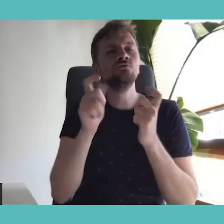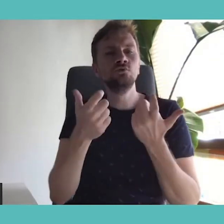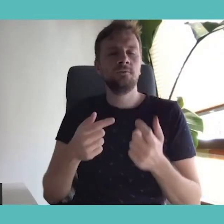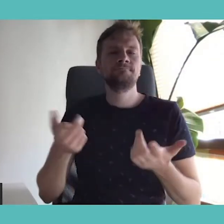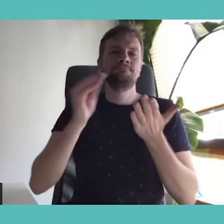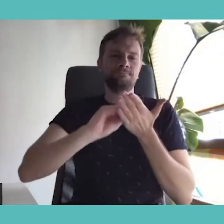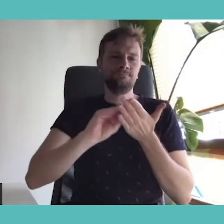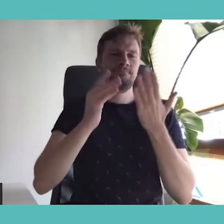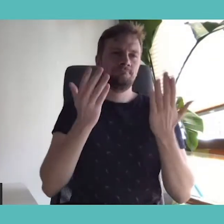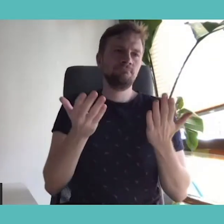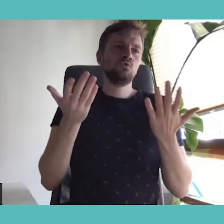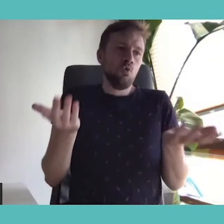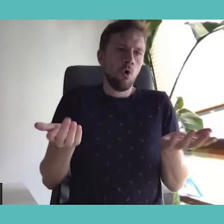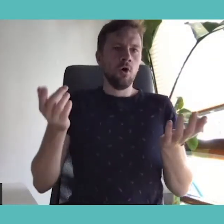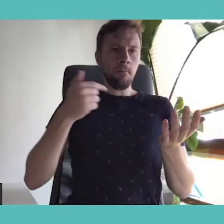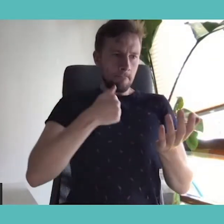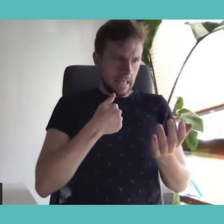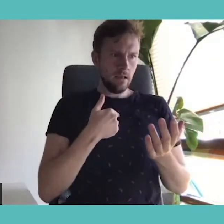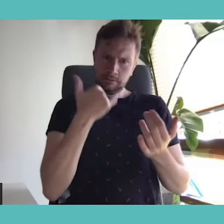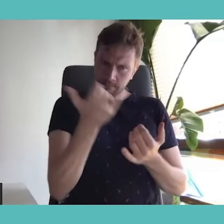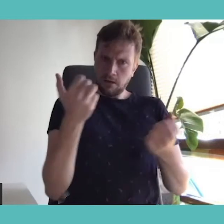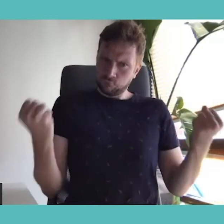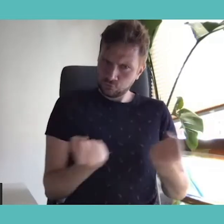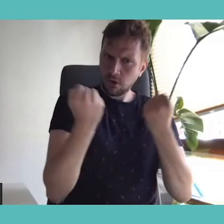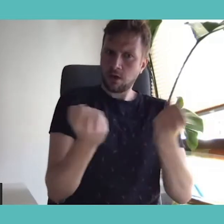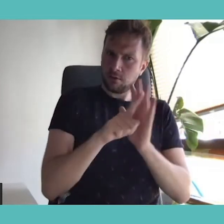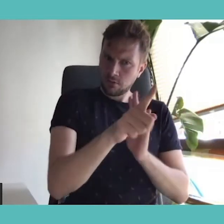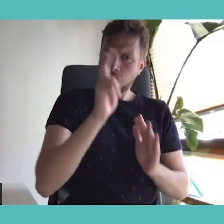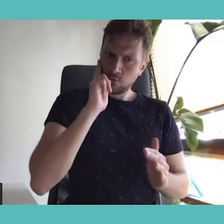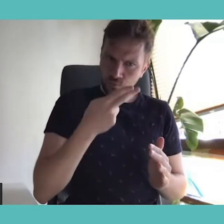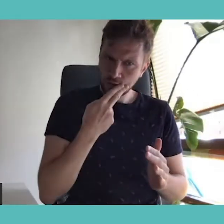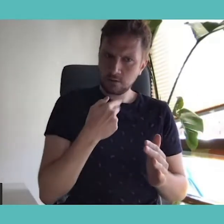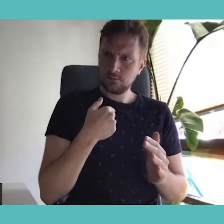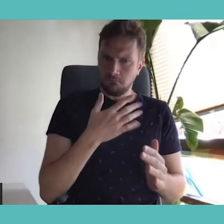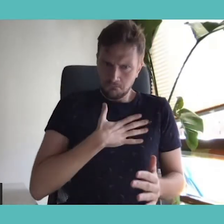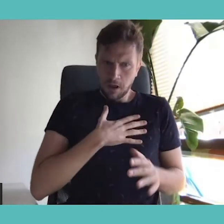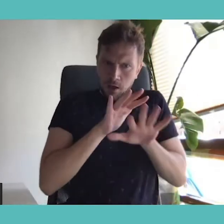Dostałem odpowiedź, że zawsze staraliśmy dla Głuchych...